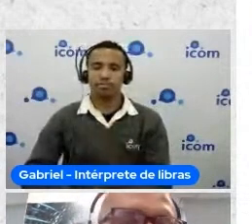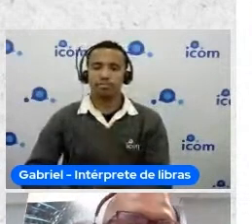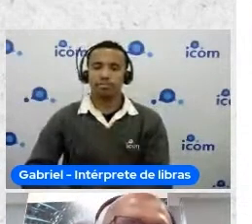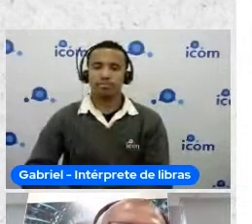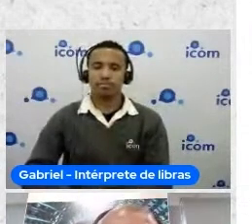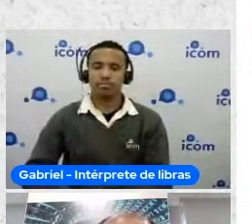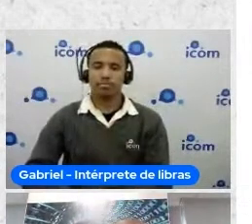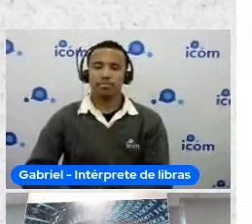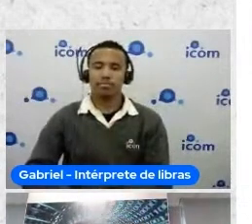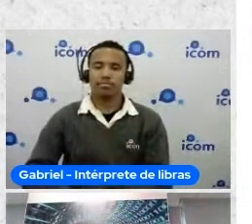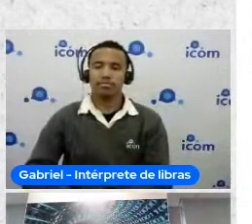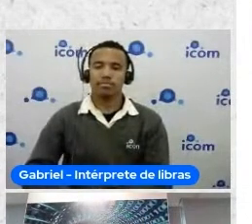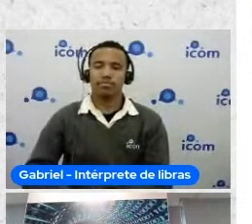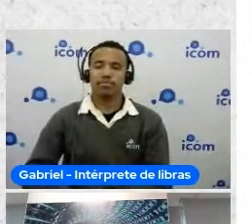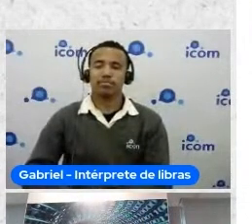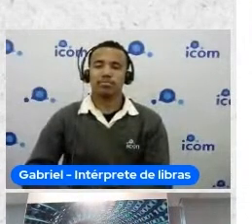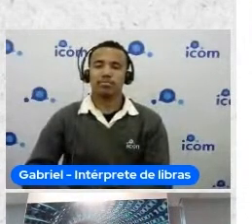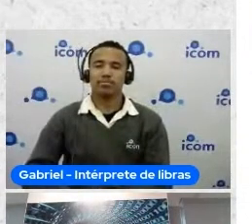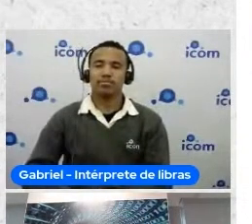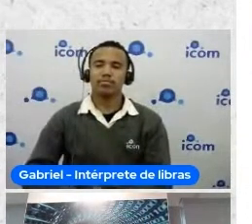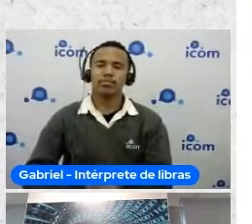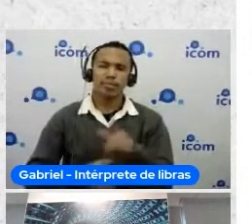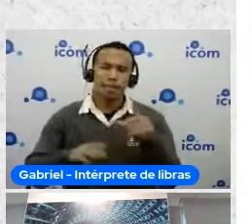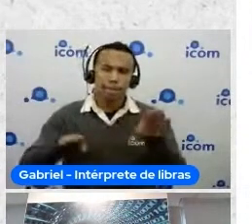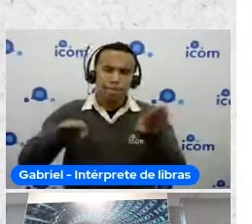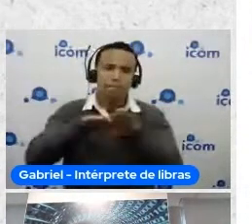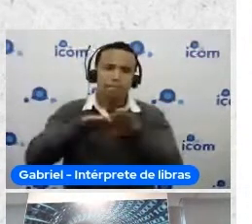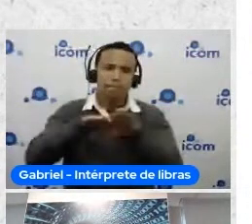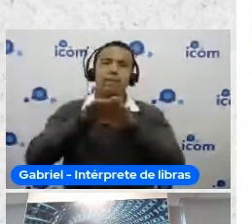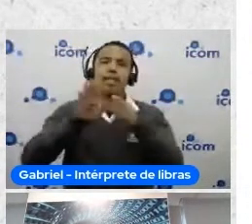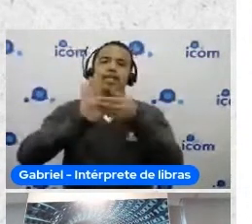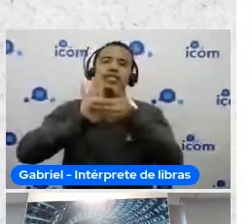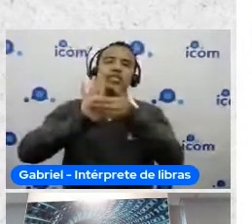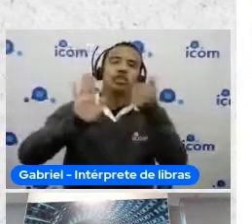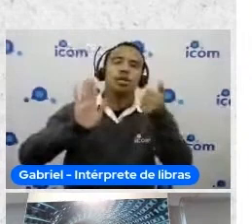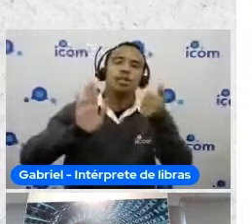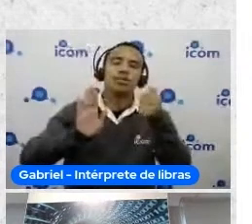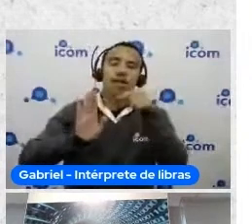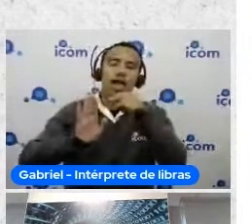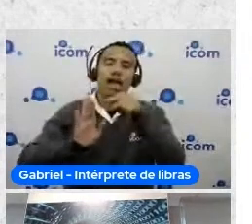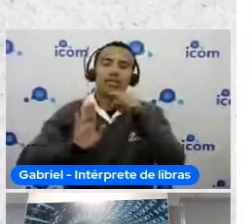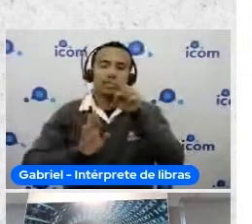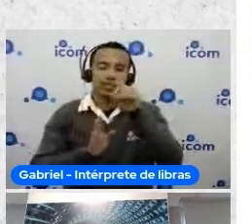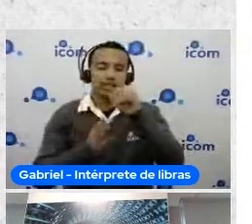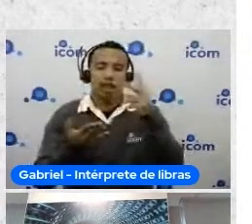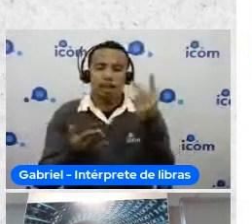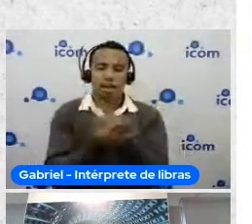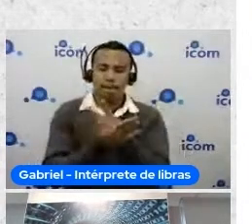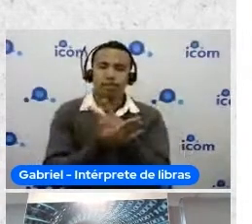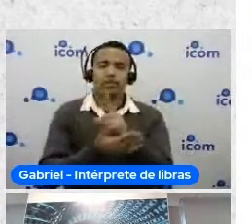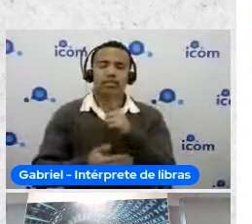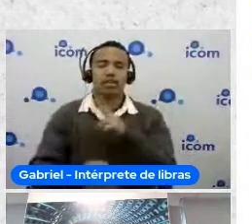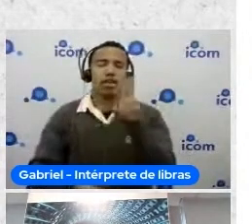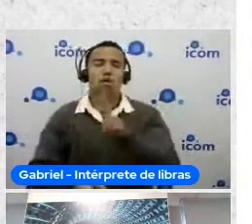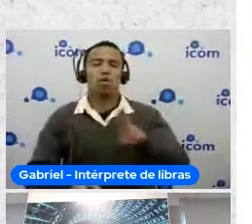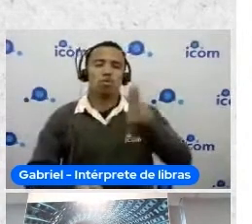atrelado a desmontagem, se na desmontagem por ventura foi utilizado um processo de maçarico,